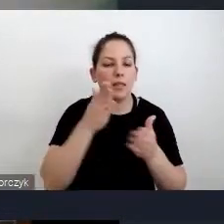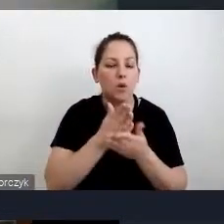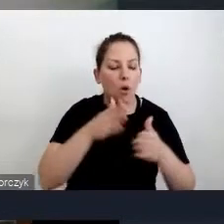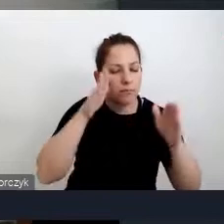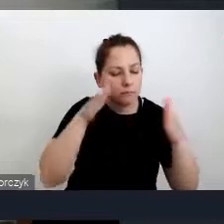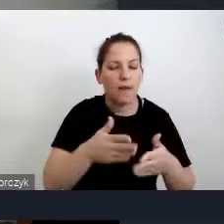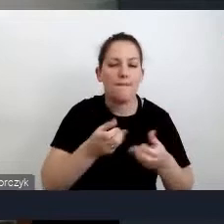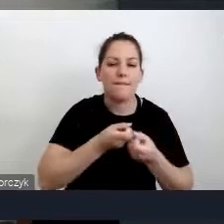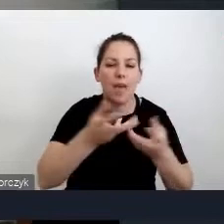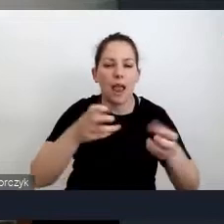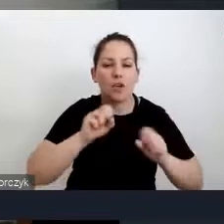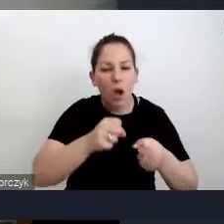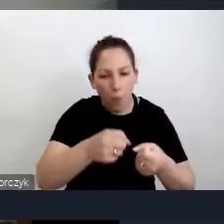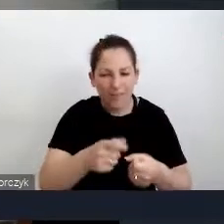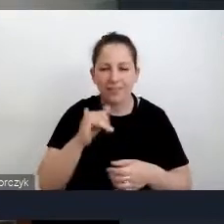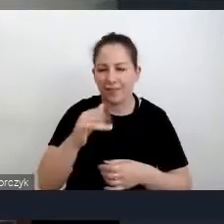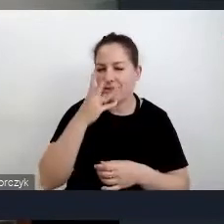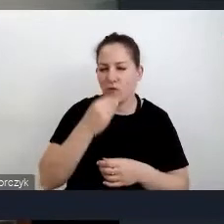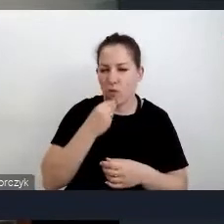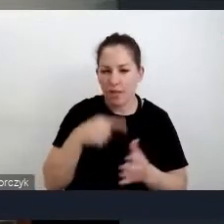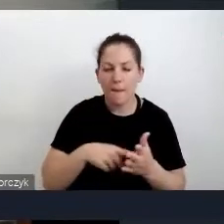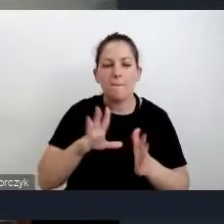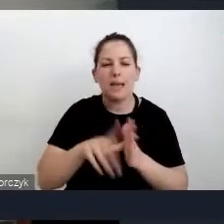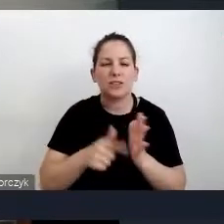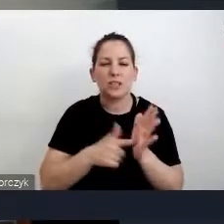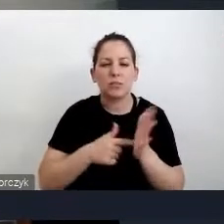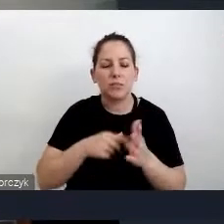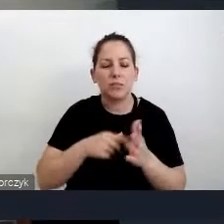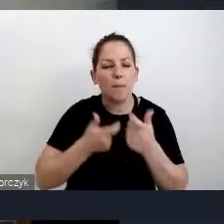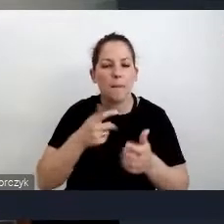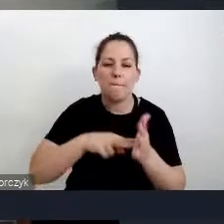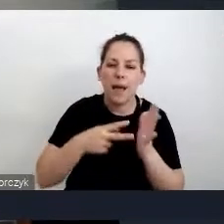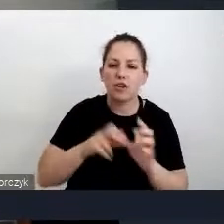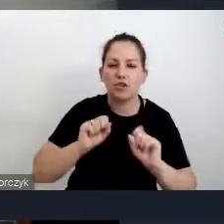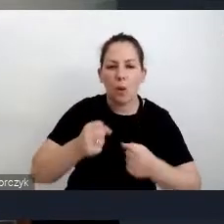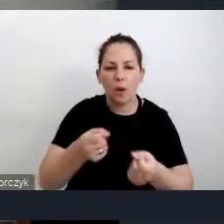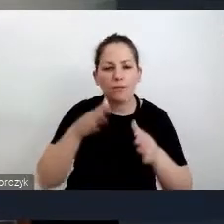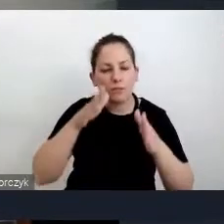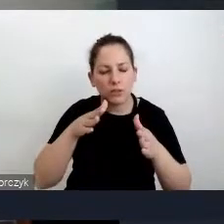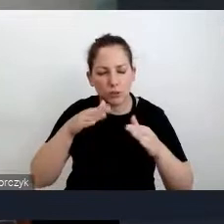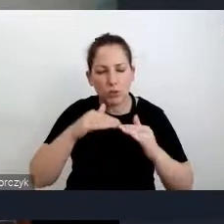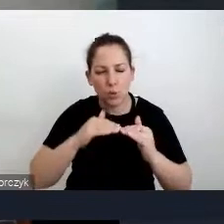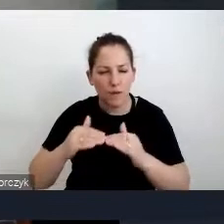a tak się zwykle dzieje. Miasta zbyt często opracowują plany działań na rzecz zrównoważonego rozwoju, obejmujące setki działań,